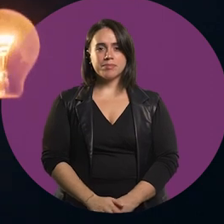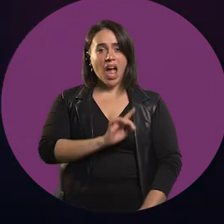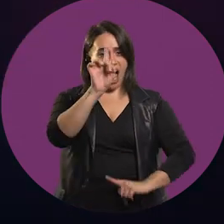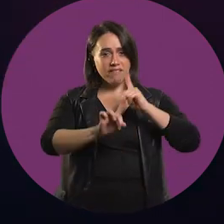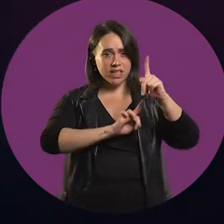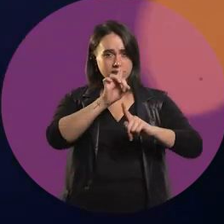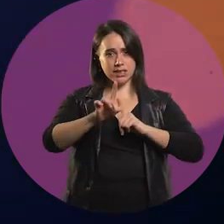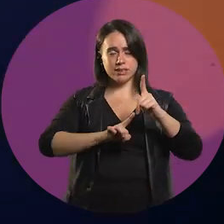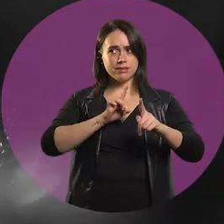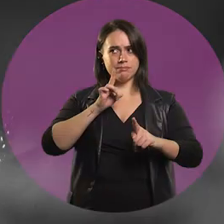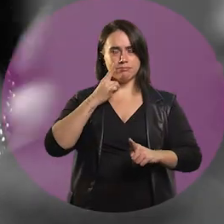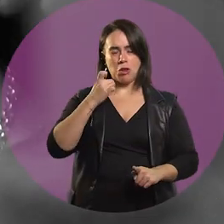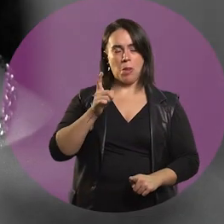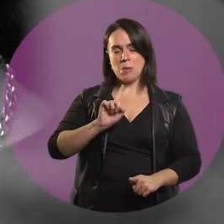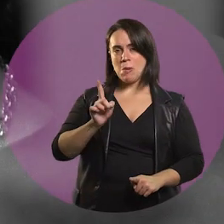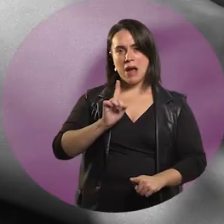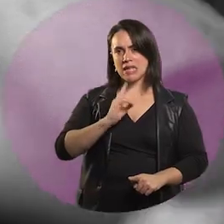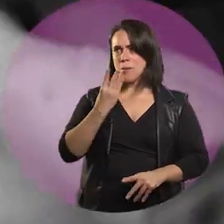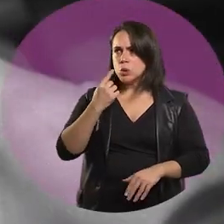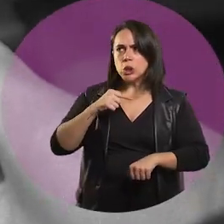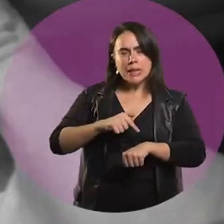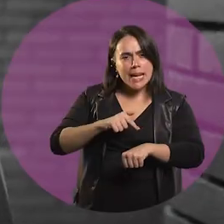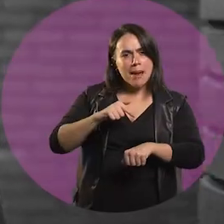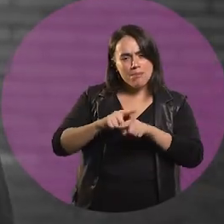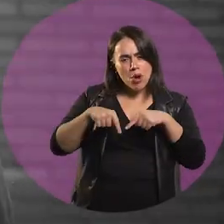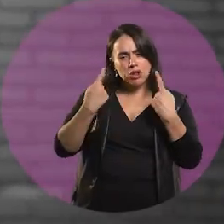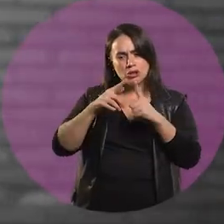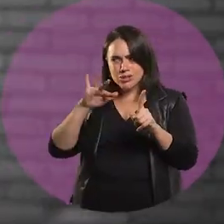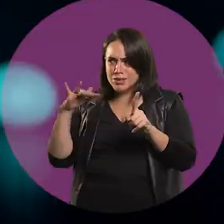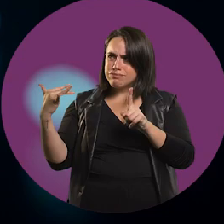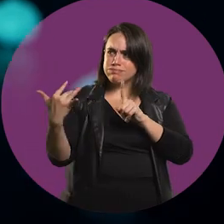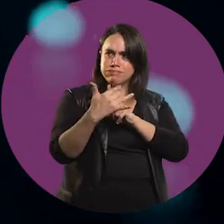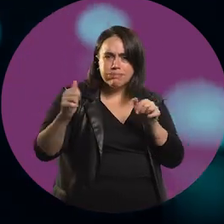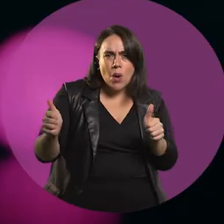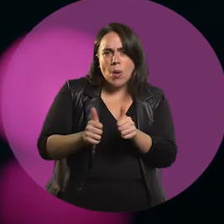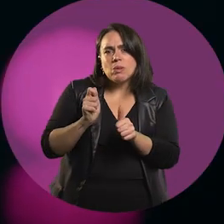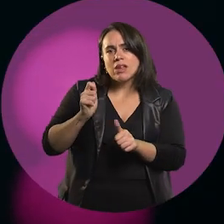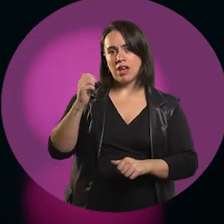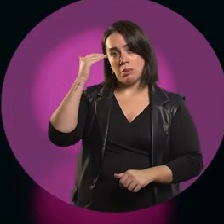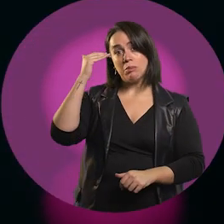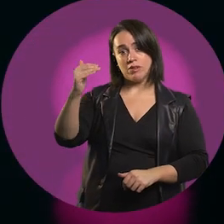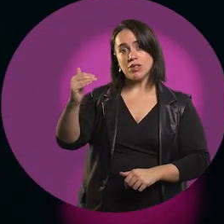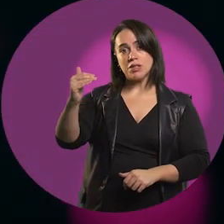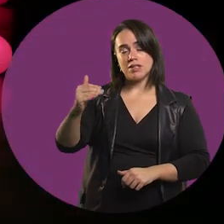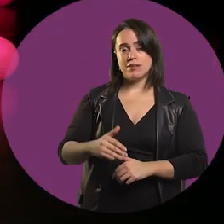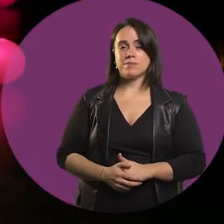A veces no somos conscientes de que gran parte del tiempo de nuestra vida lo pasamos rodeados de los docentes.